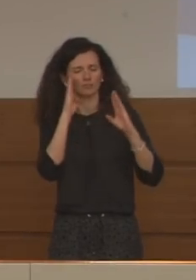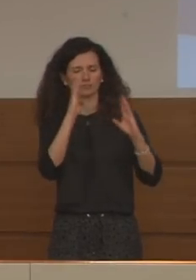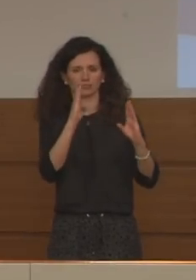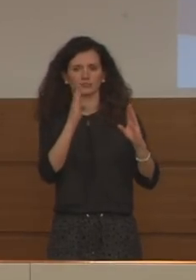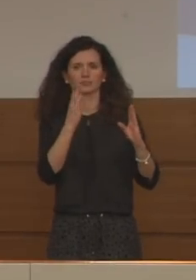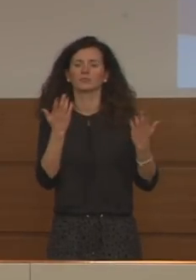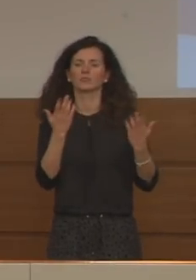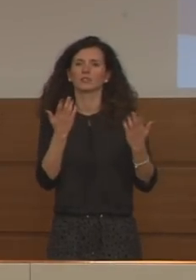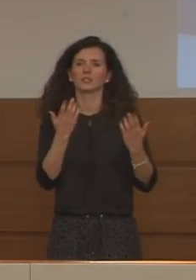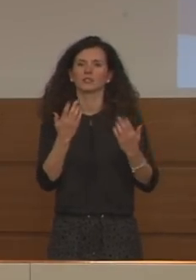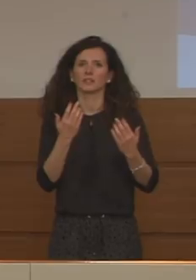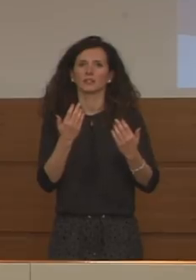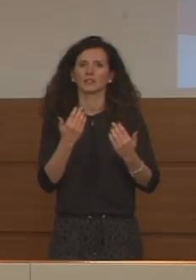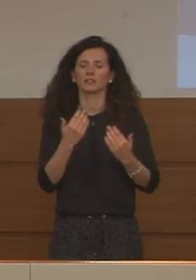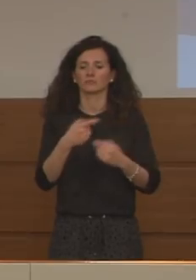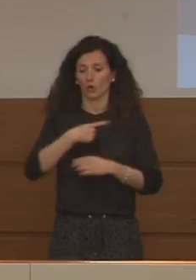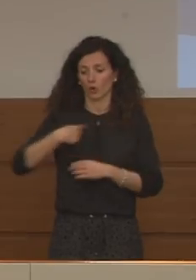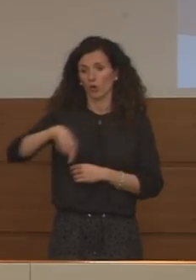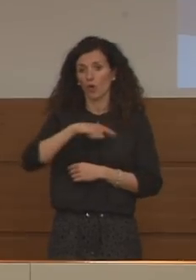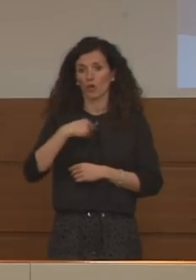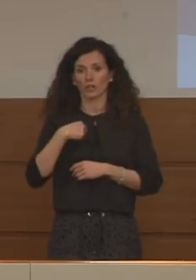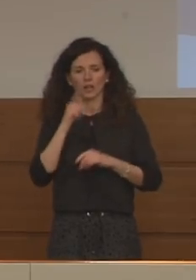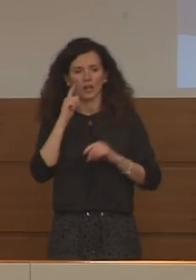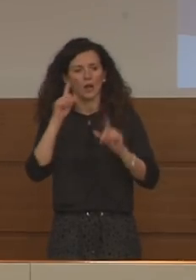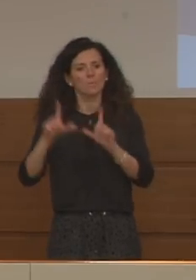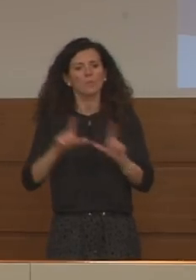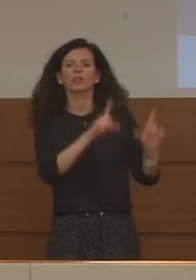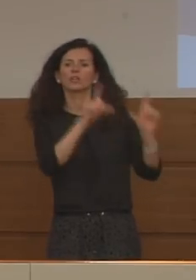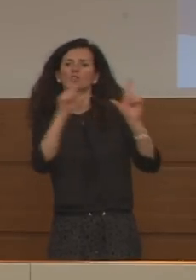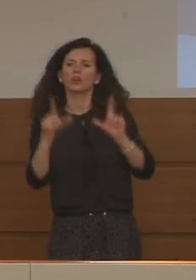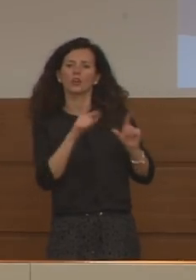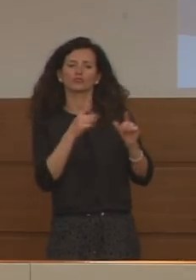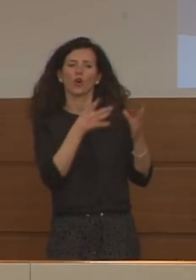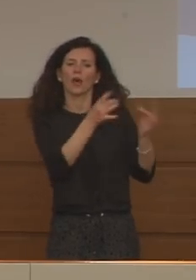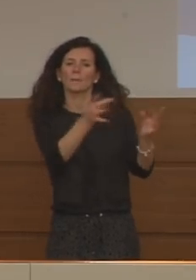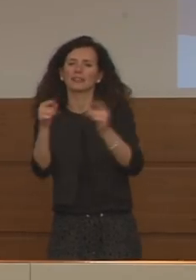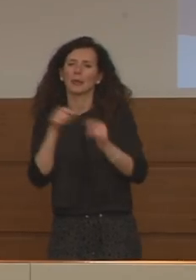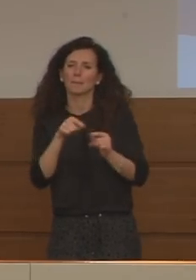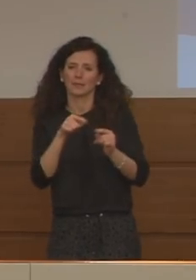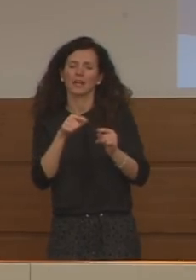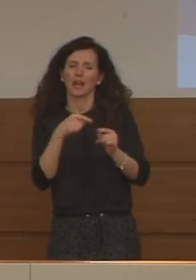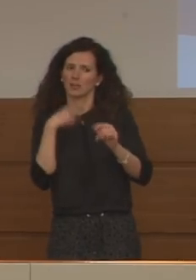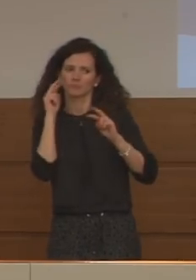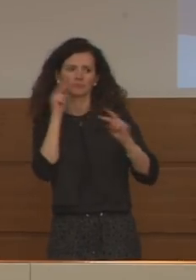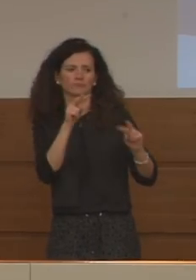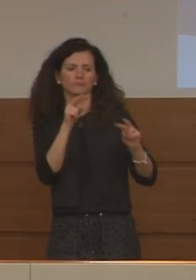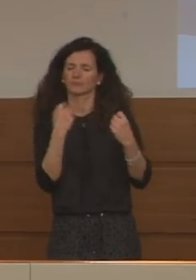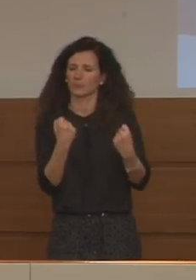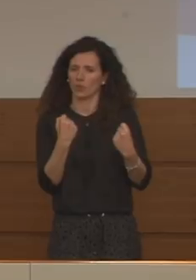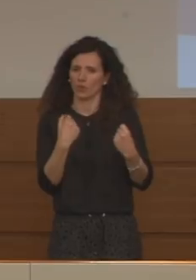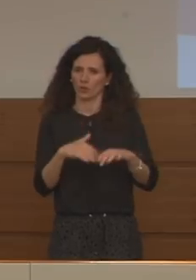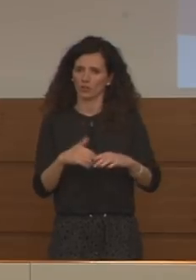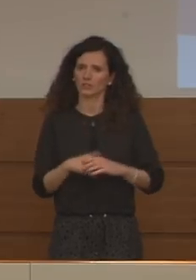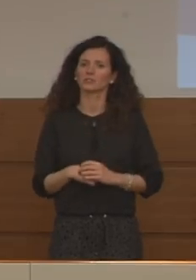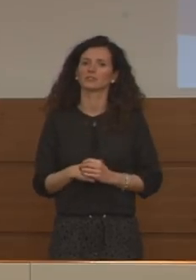a un monitoraggio epidemiologico. Questa grande attenzione però deve anche farci